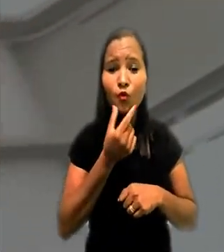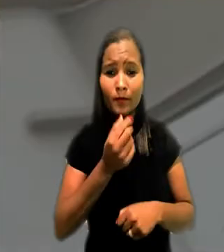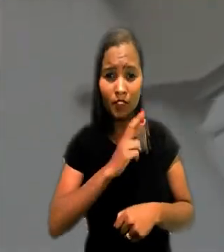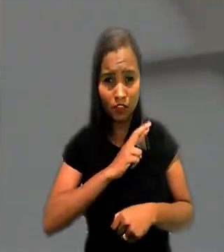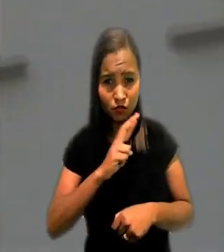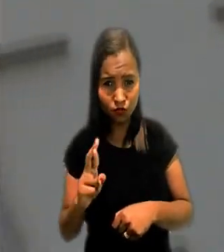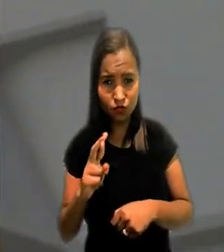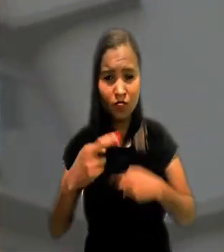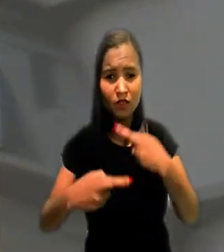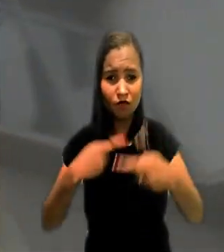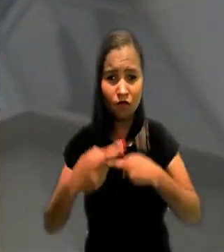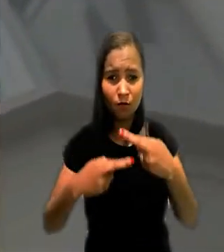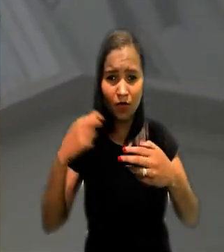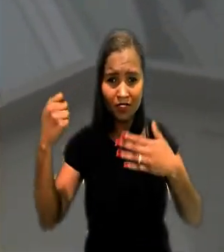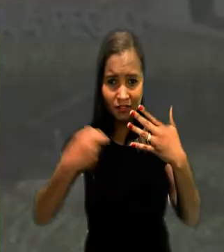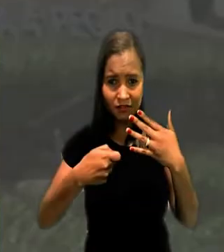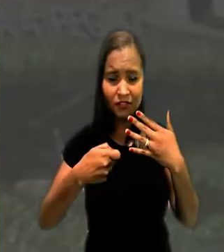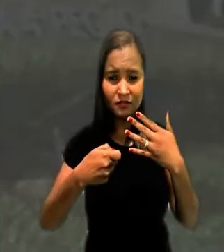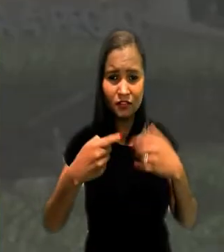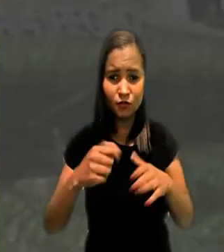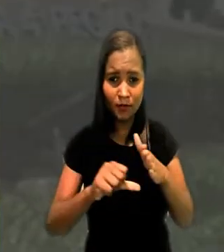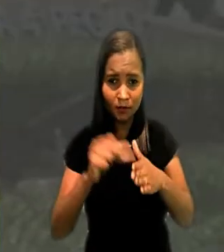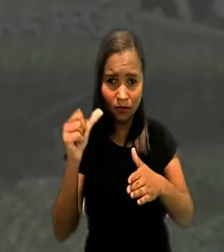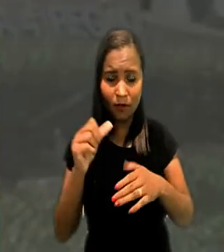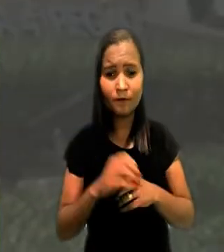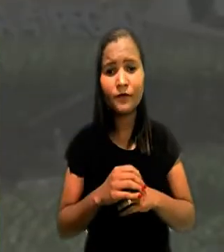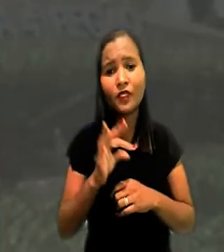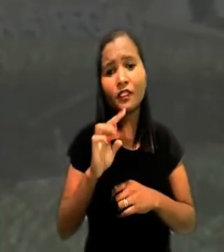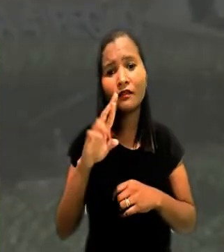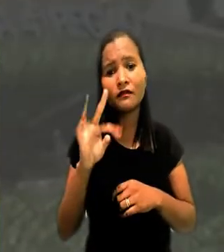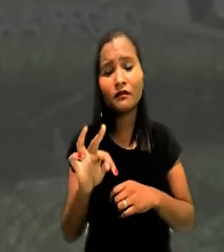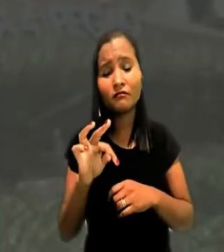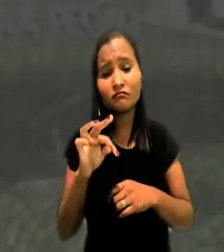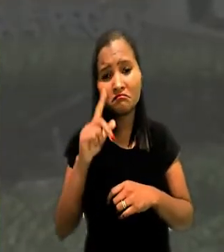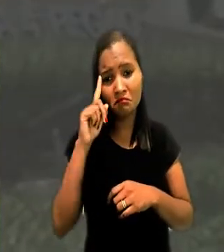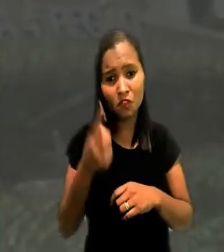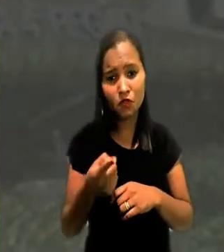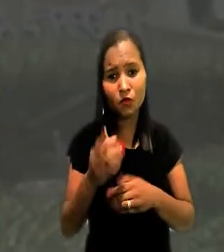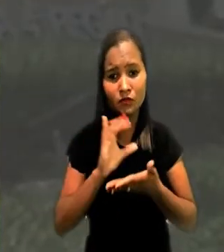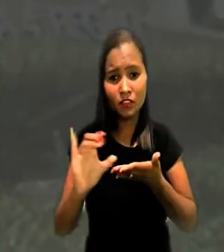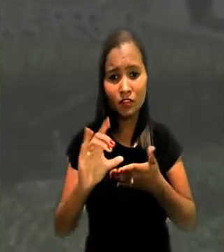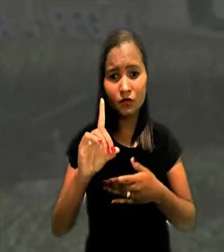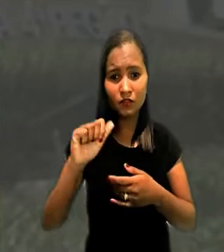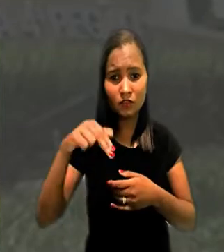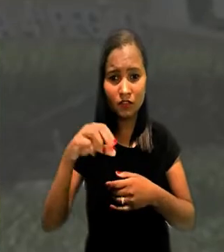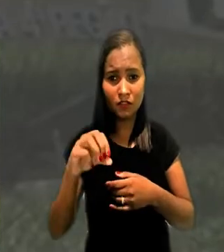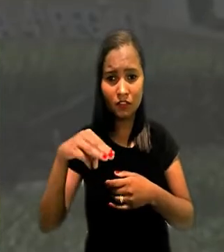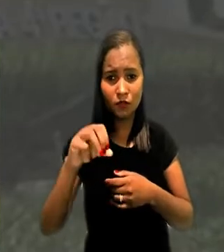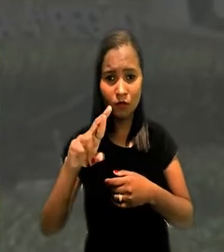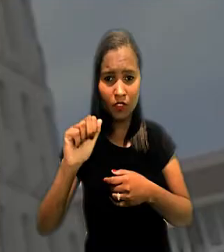O TRT fixou a indenização por dano moral no valor de R$ 1.000.000